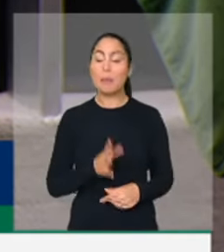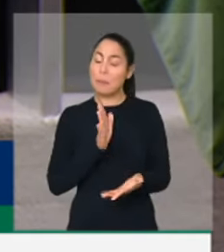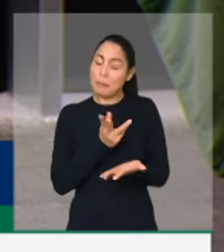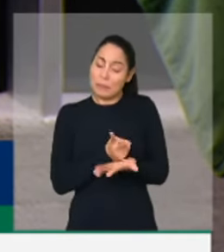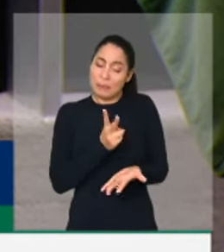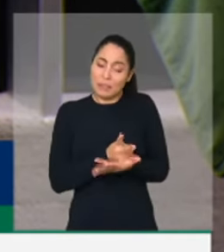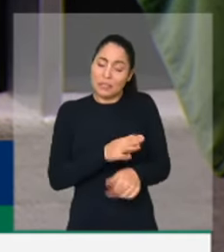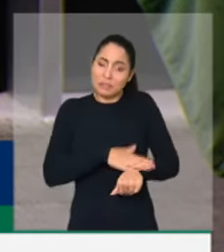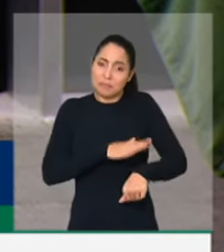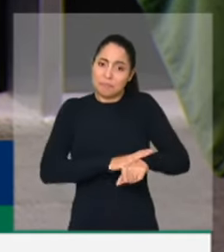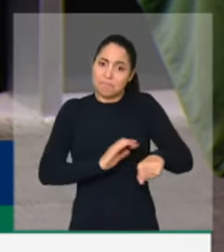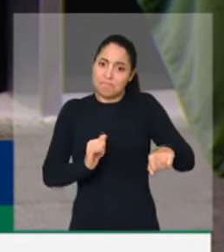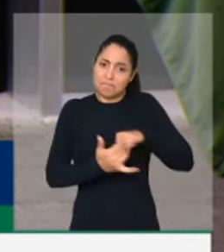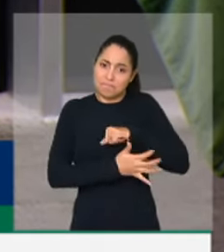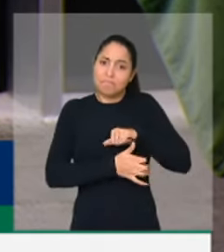DIA. TIVEMOS A DECISÃO DO SUPREMO DE QUE MORO É UM JUIZ